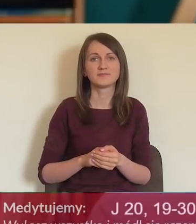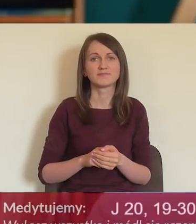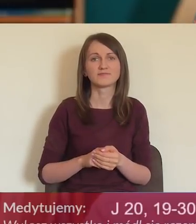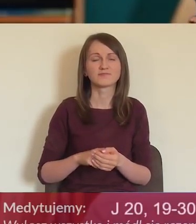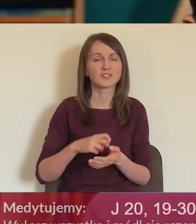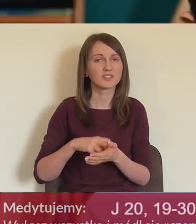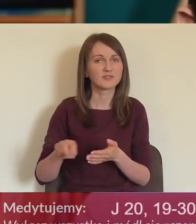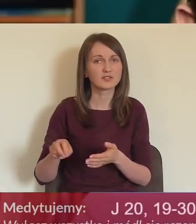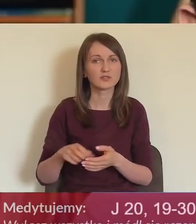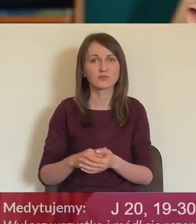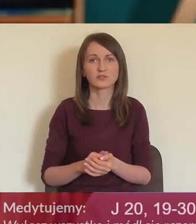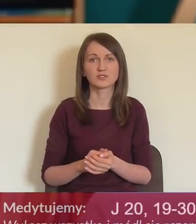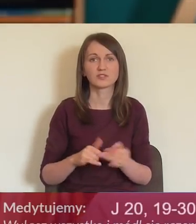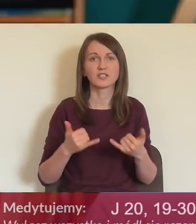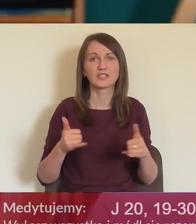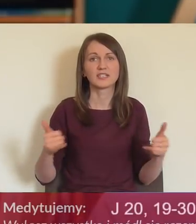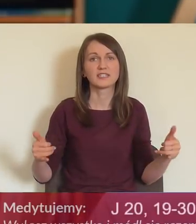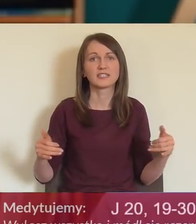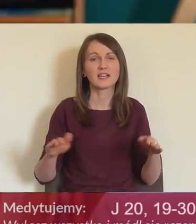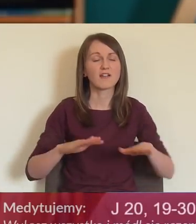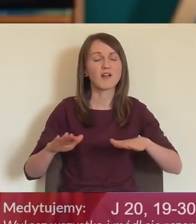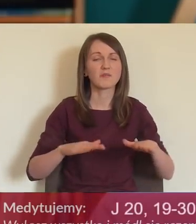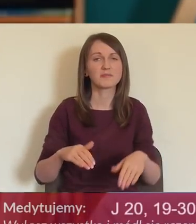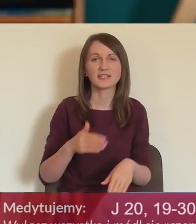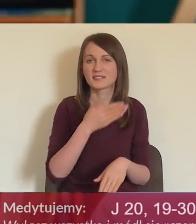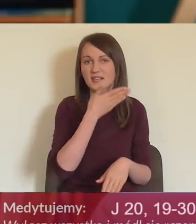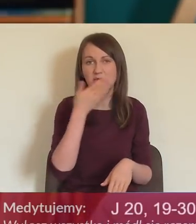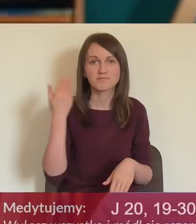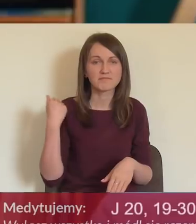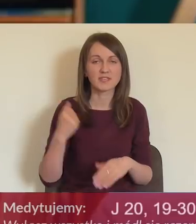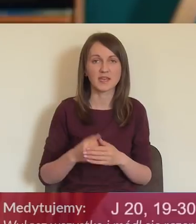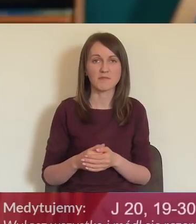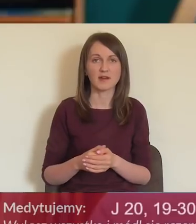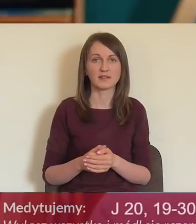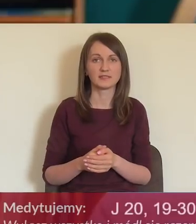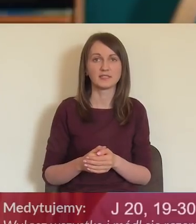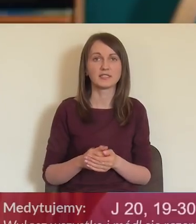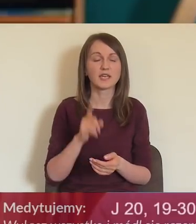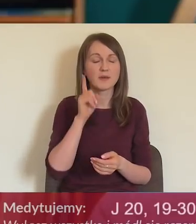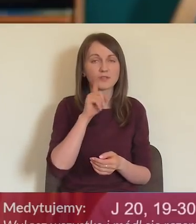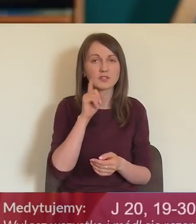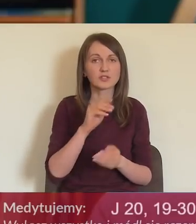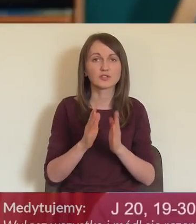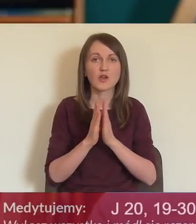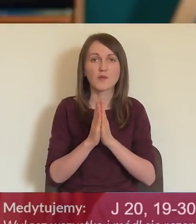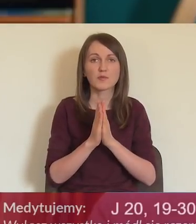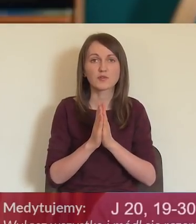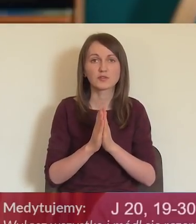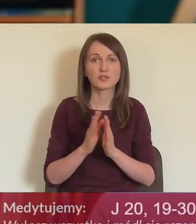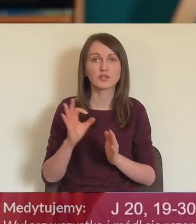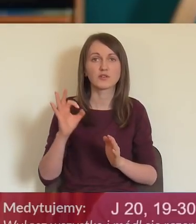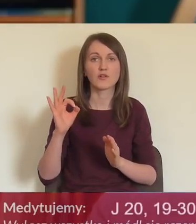żeby tam hospicjum nie było, nie ma innego miejsca na to hospicjum i chłopaki modlili się, żeby Miłosierdzie Boże